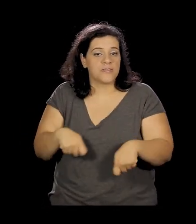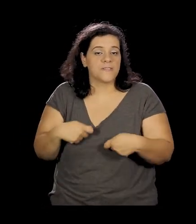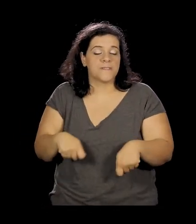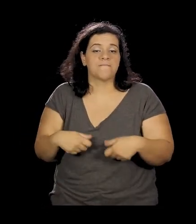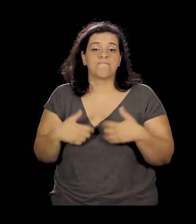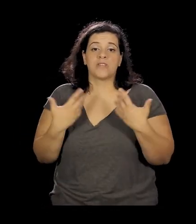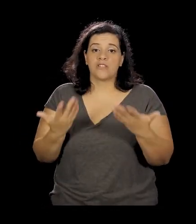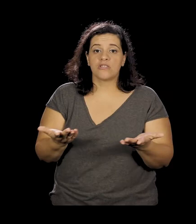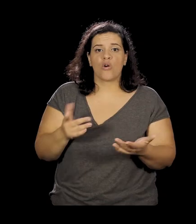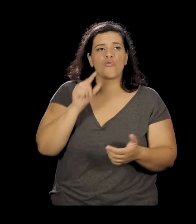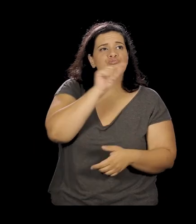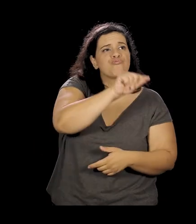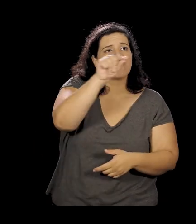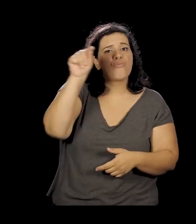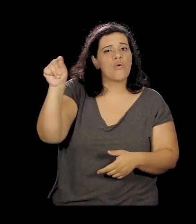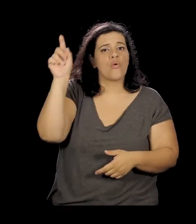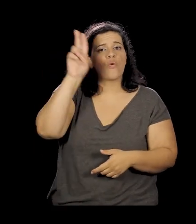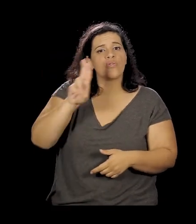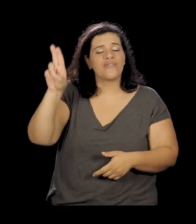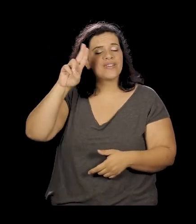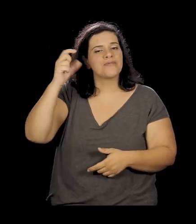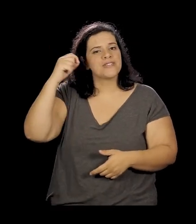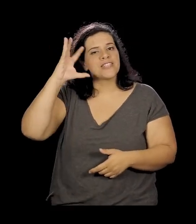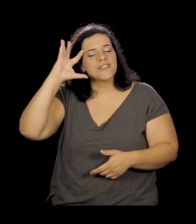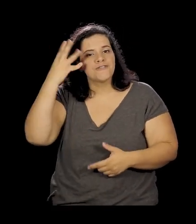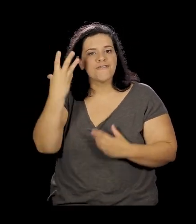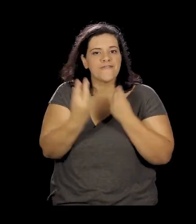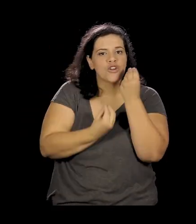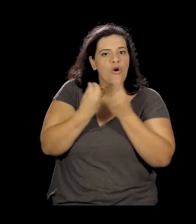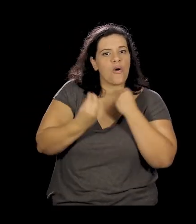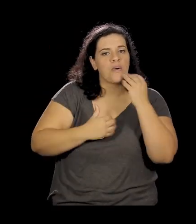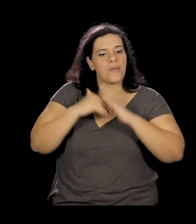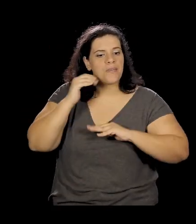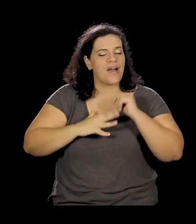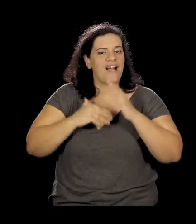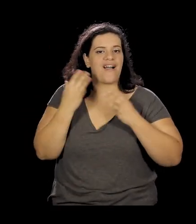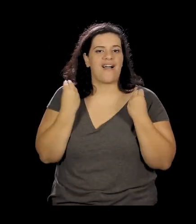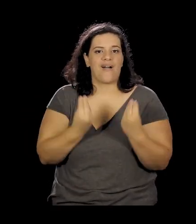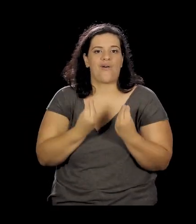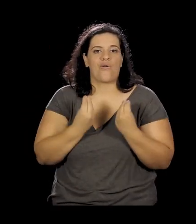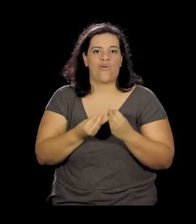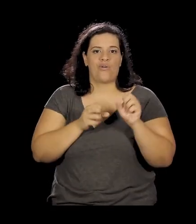Então, nas diferentes universidades tem de se pensar em soluções muito práticas.